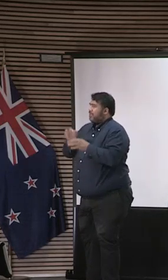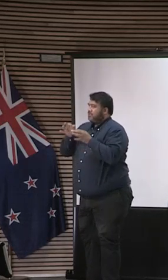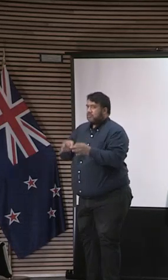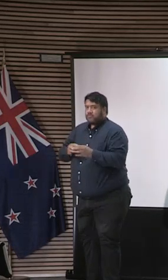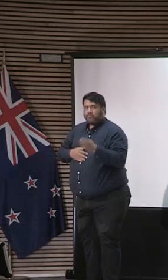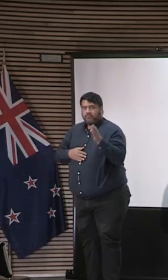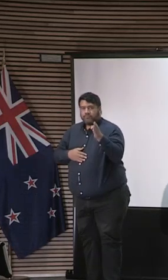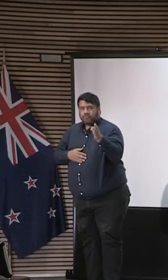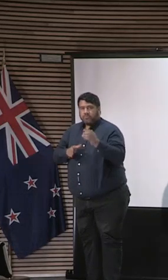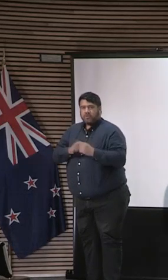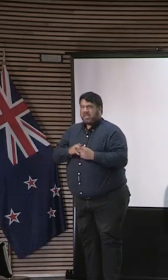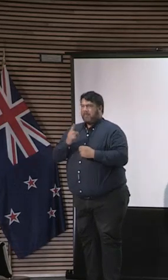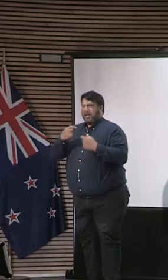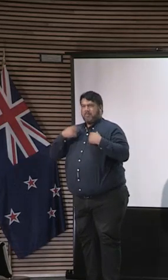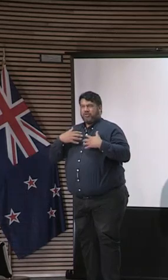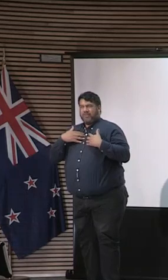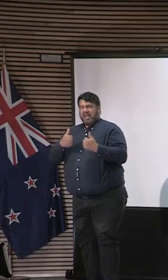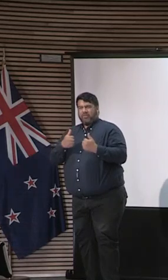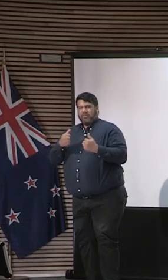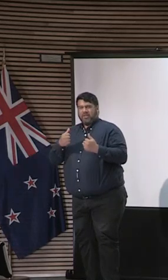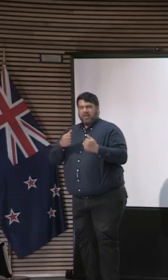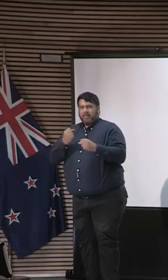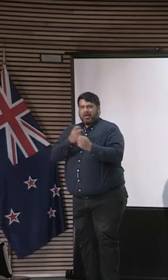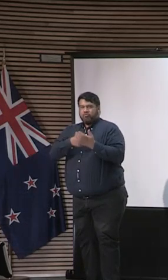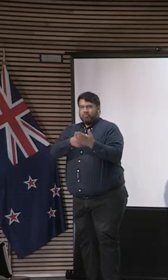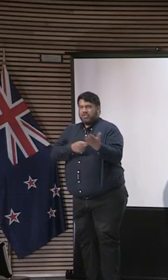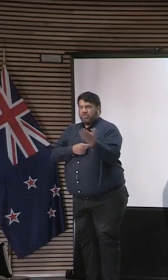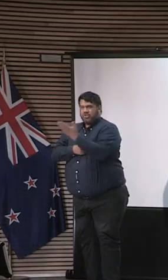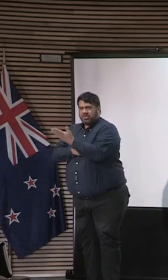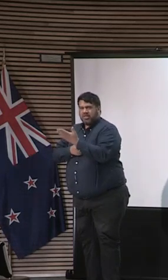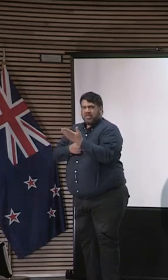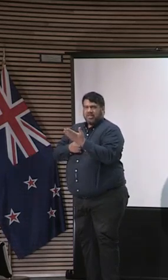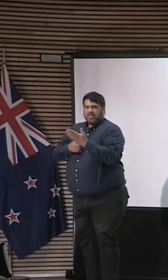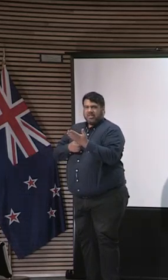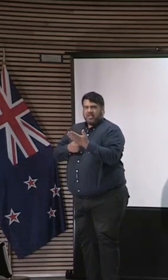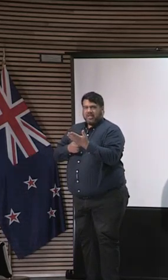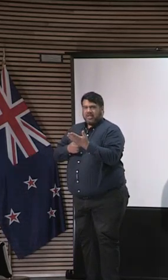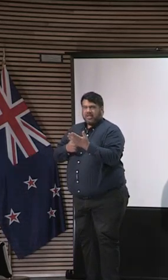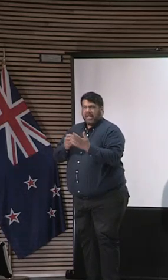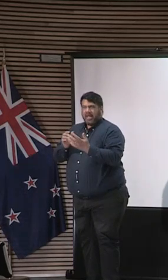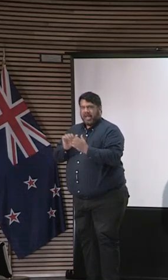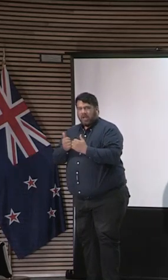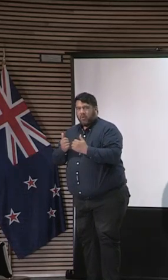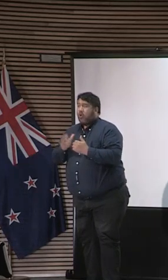No reira he herenga ki te ao me